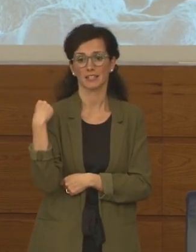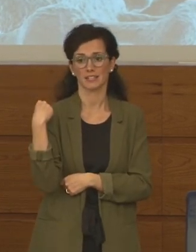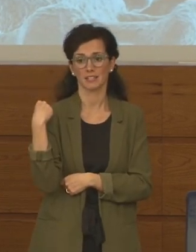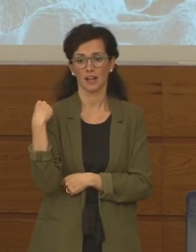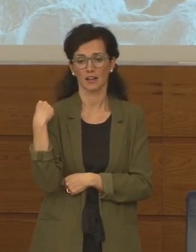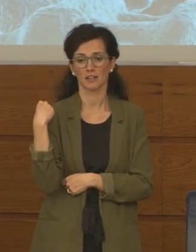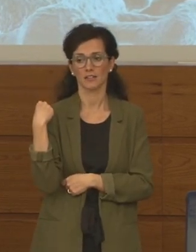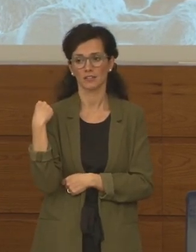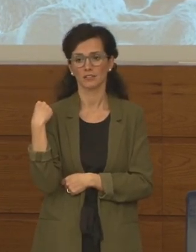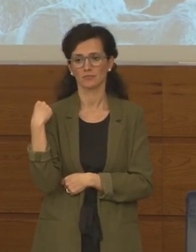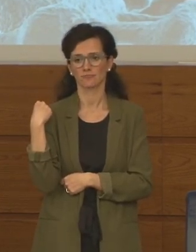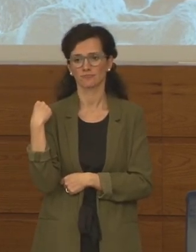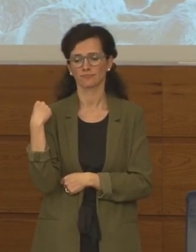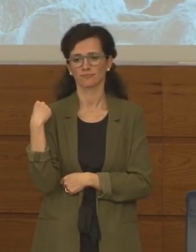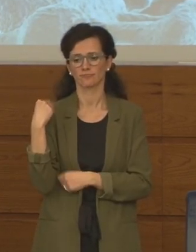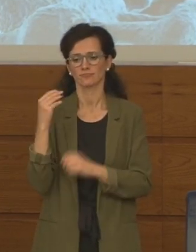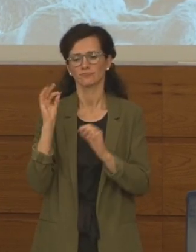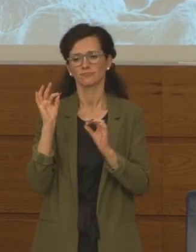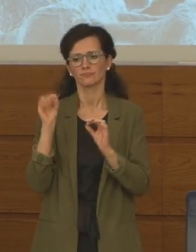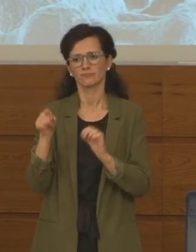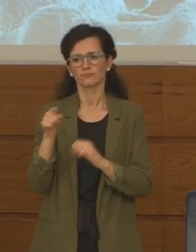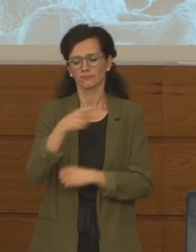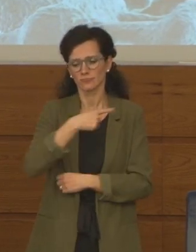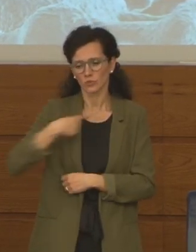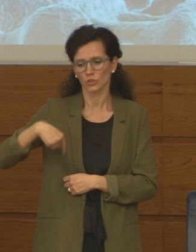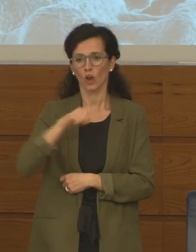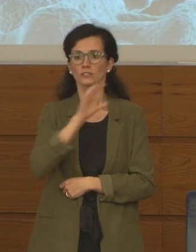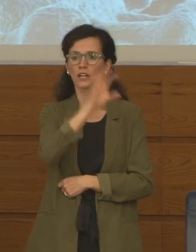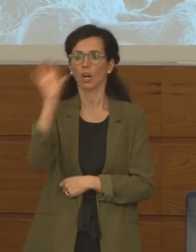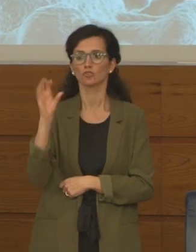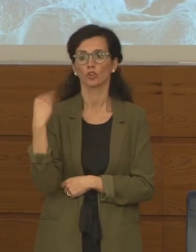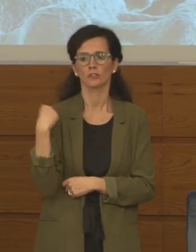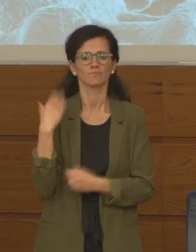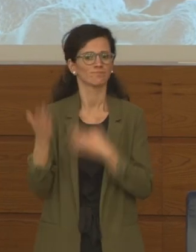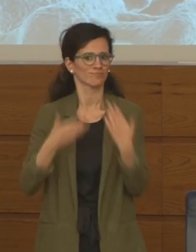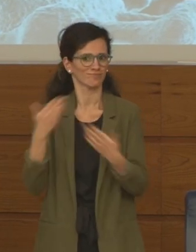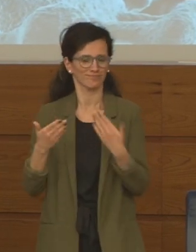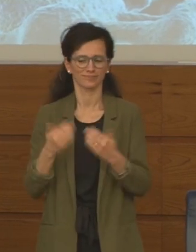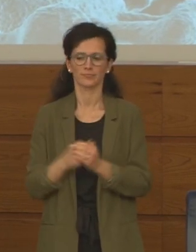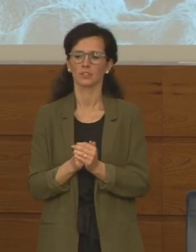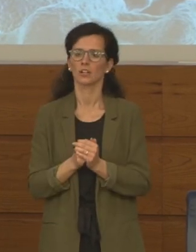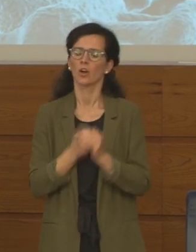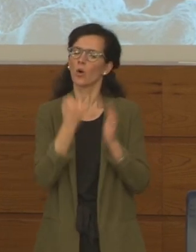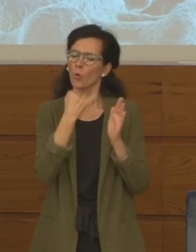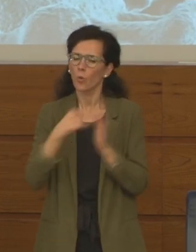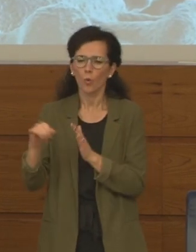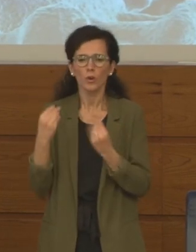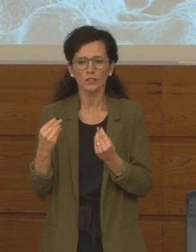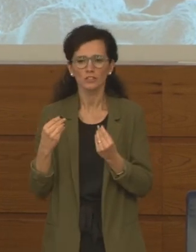delle nostre regioni. Ultima cosa, continuiamo a proseguire